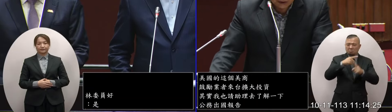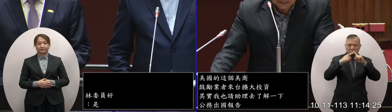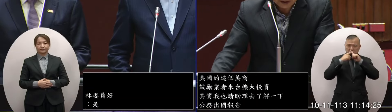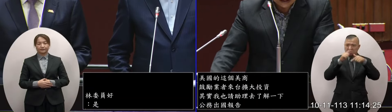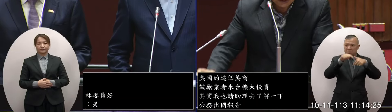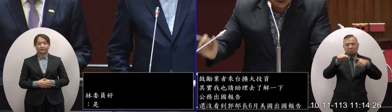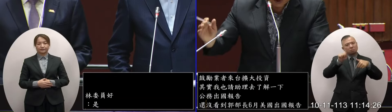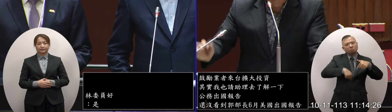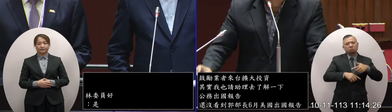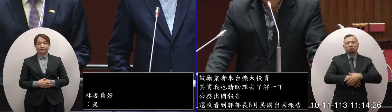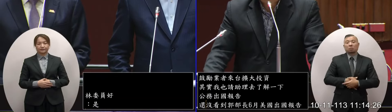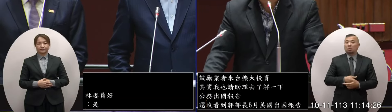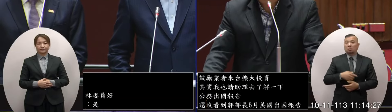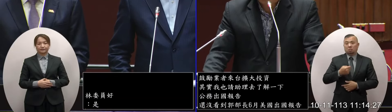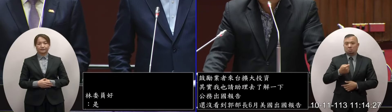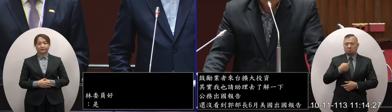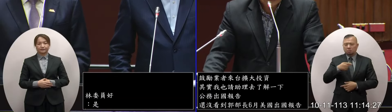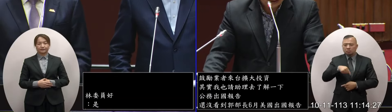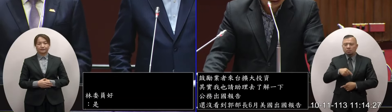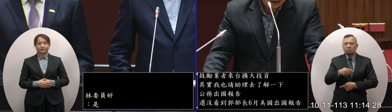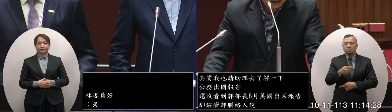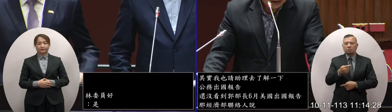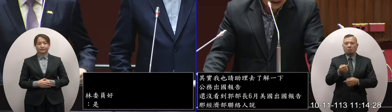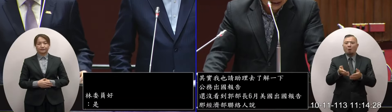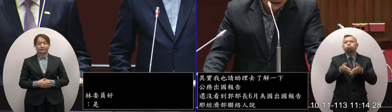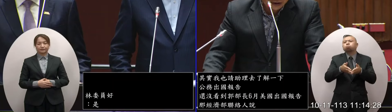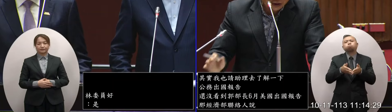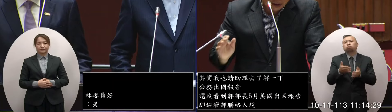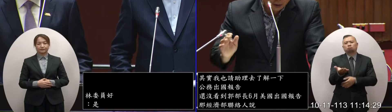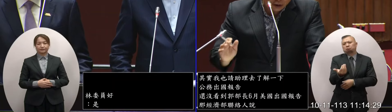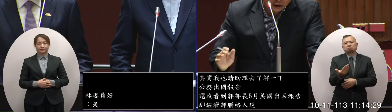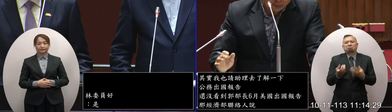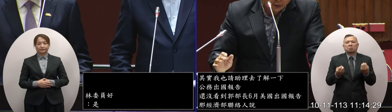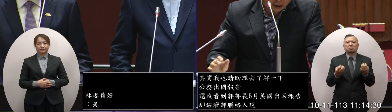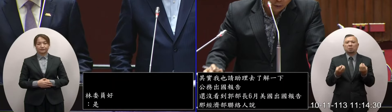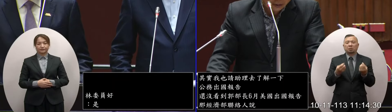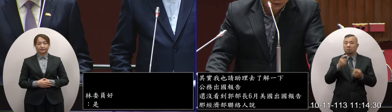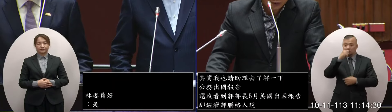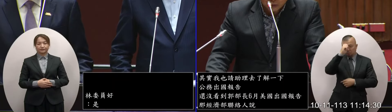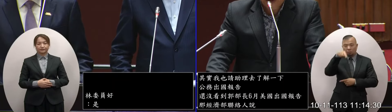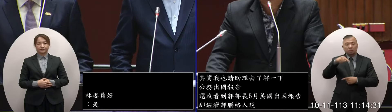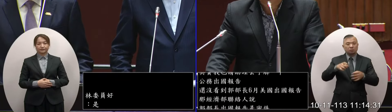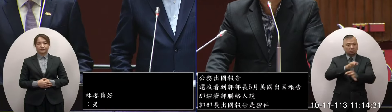我也沒有打算索取該密件 只是希望說經濟部要端出具體